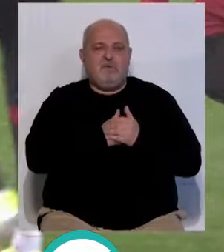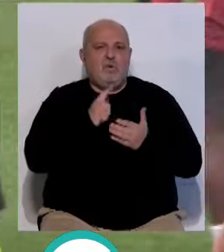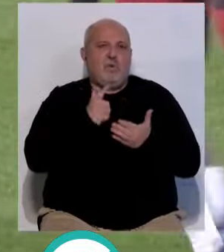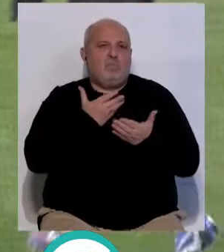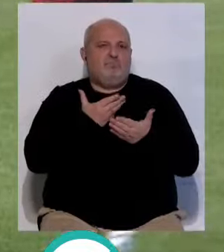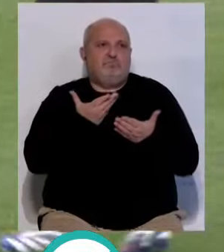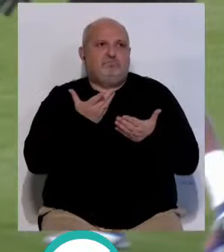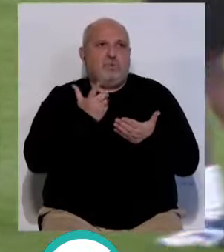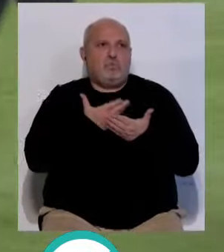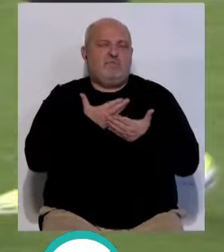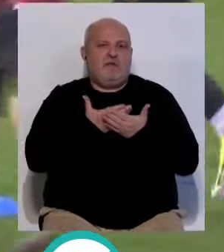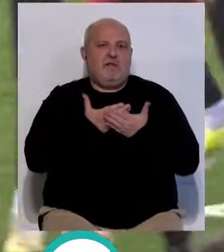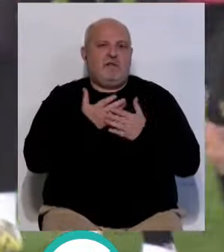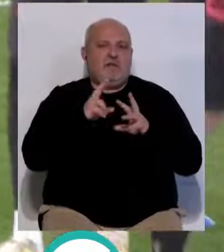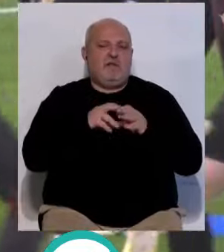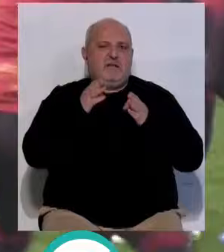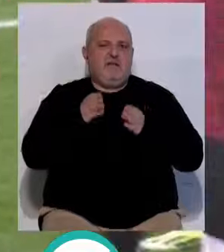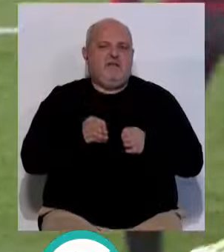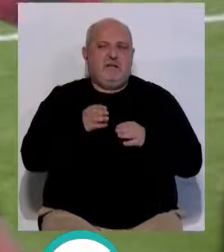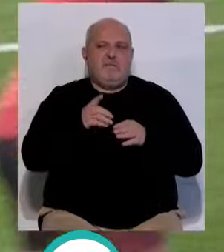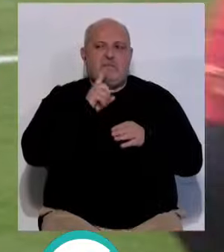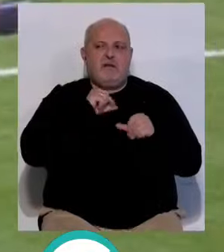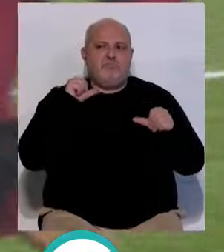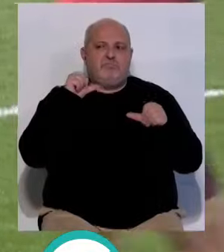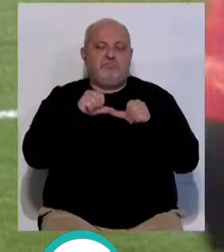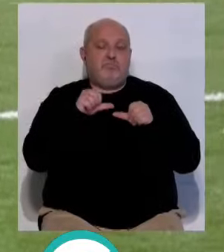para para para analizar Pues el mal rendimiento que está teniendo sobre todo con lo que nos